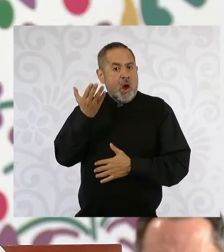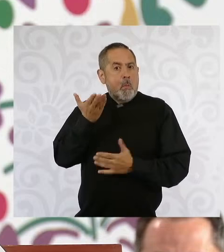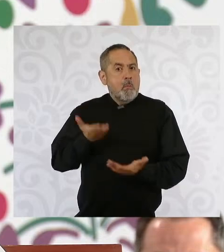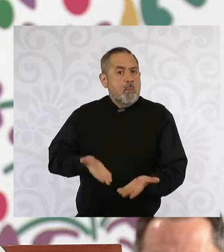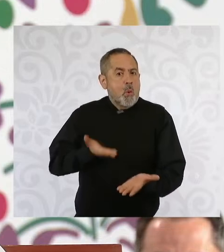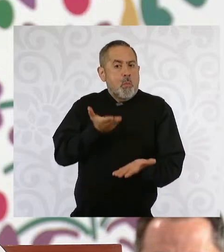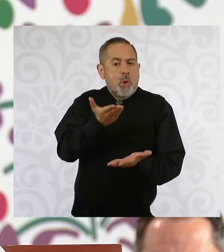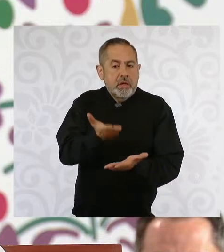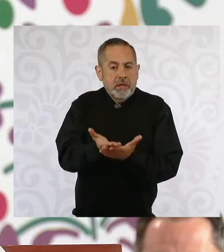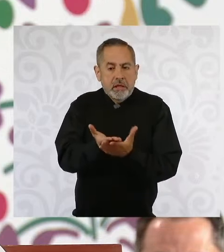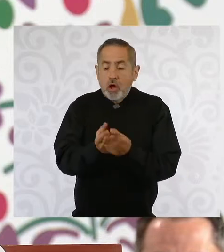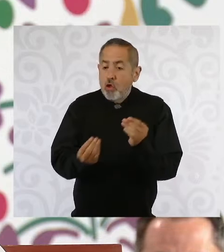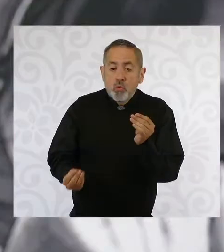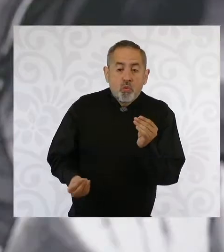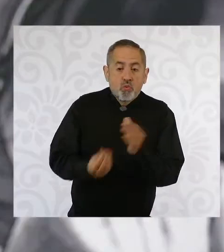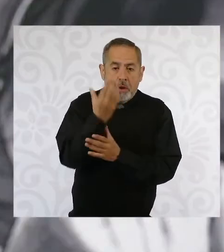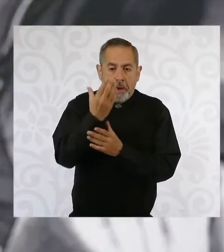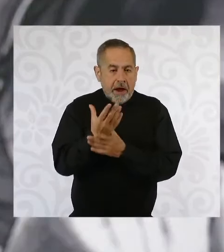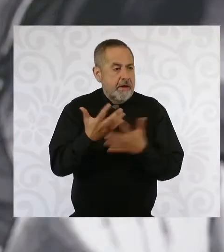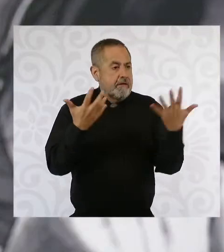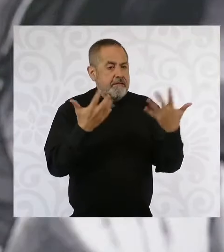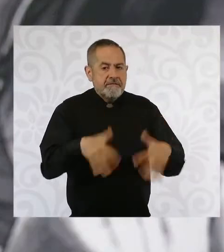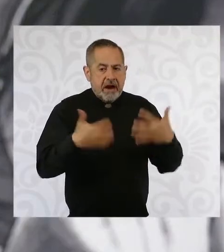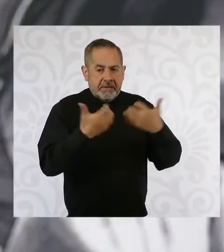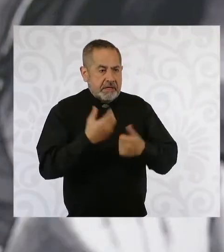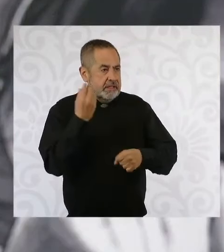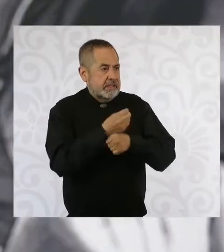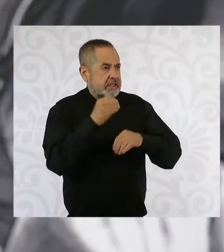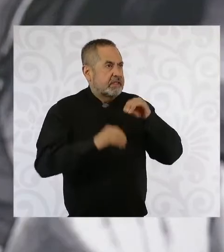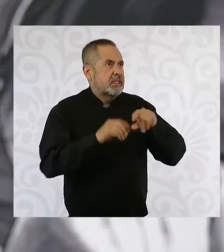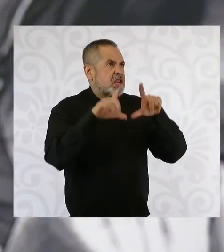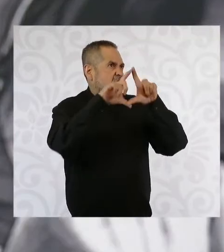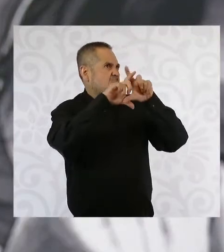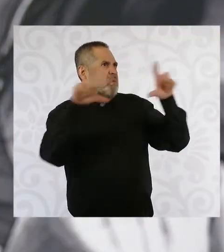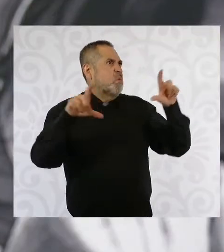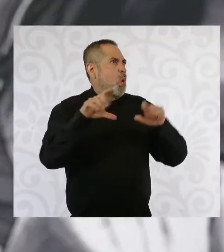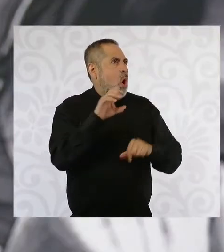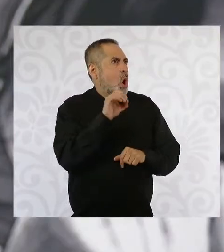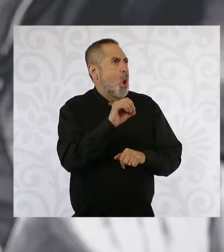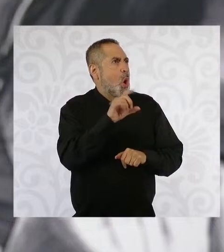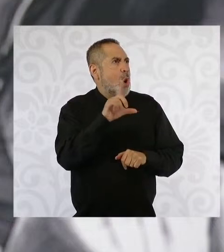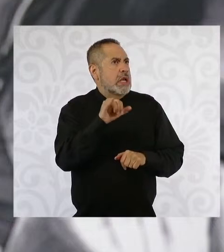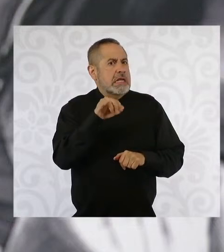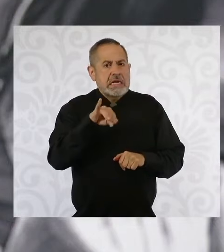la creación de la armadora O línea como ya mencioné será la primera armadora mexicana